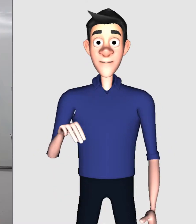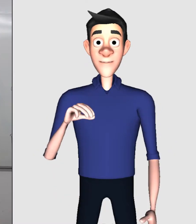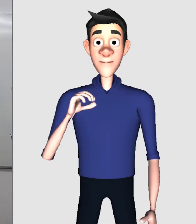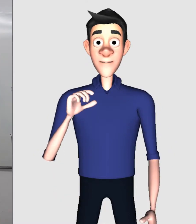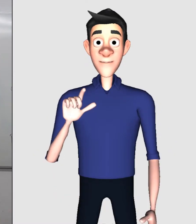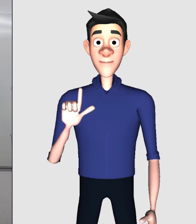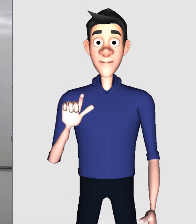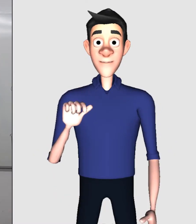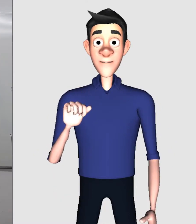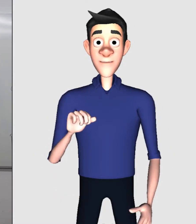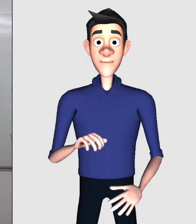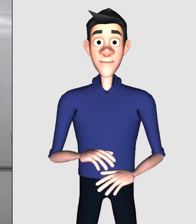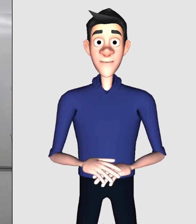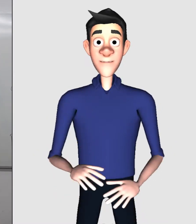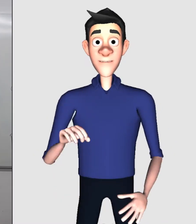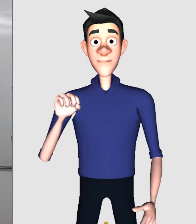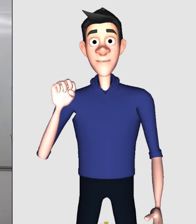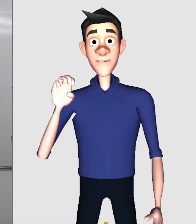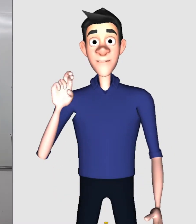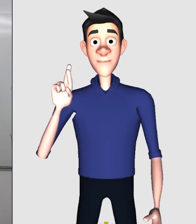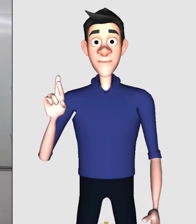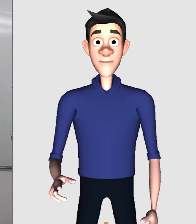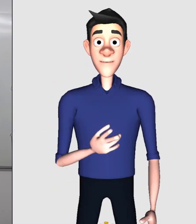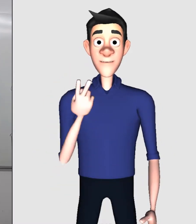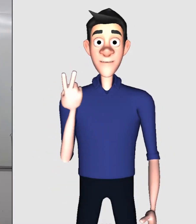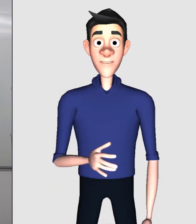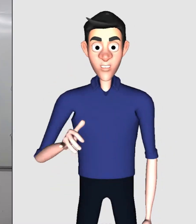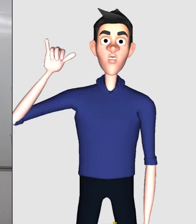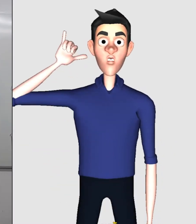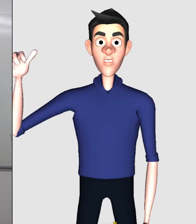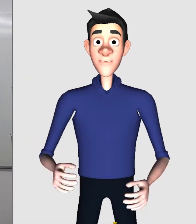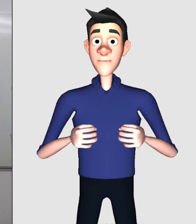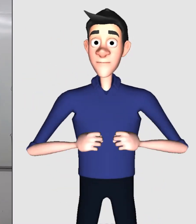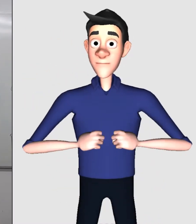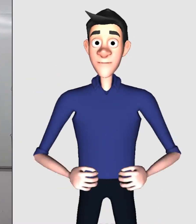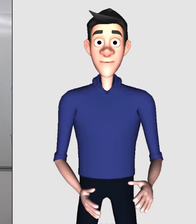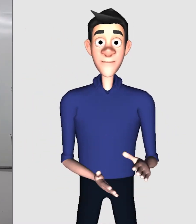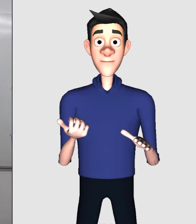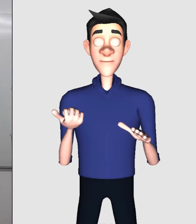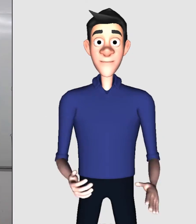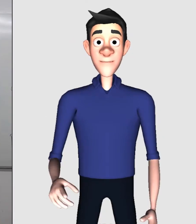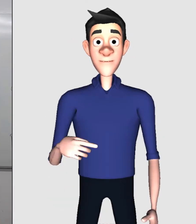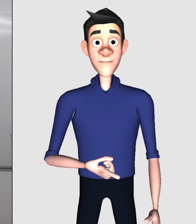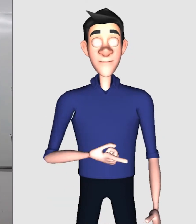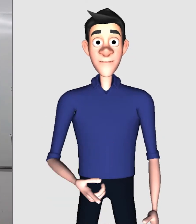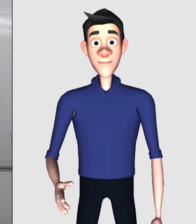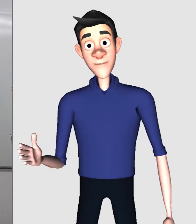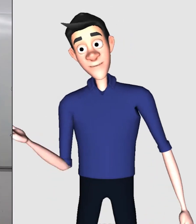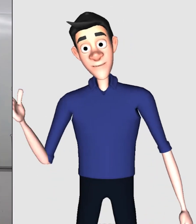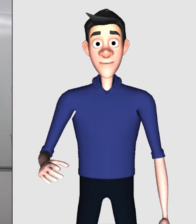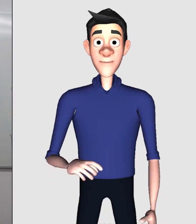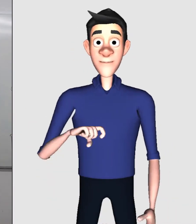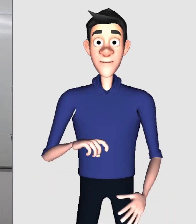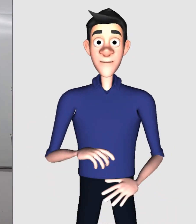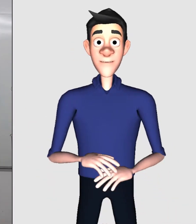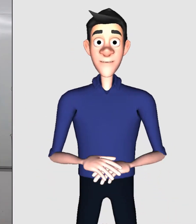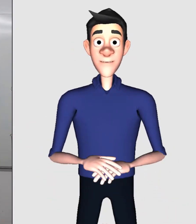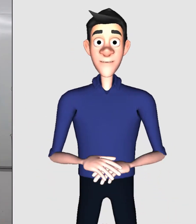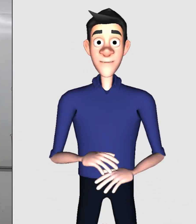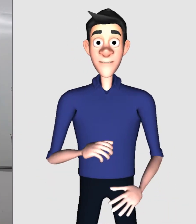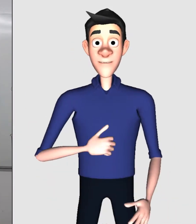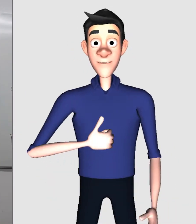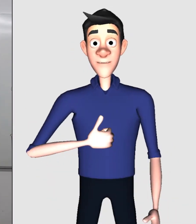Aqui vamos pensar num equilíbrio estático, vamos ter uma força de tensão